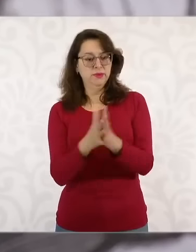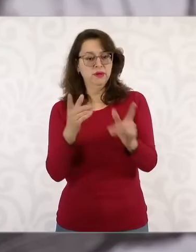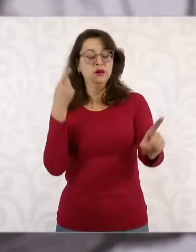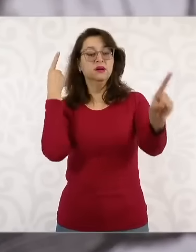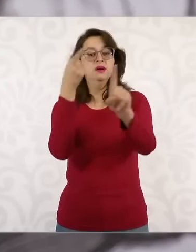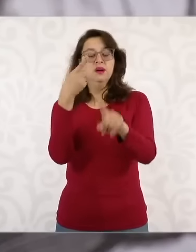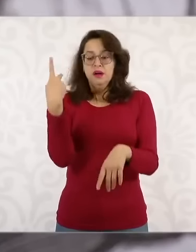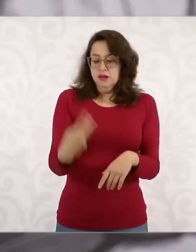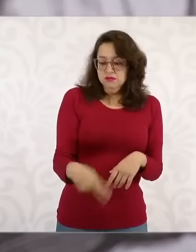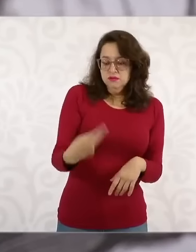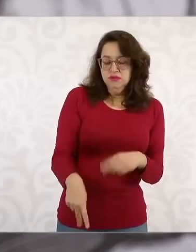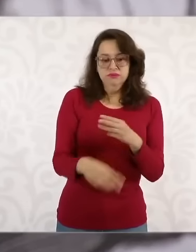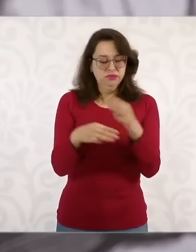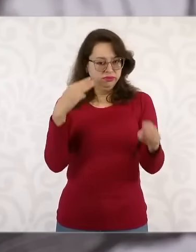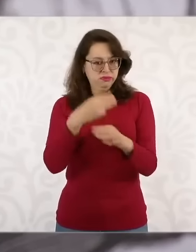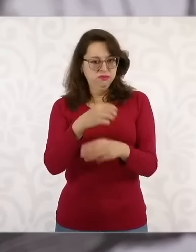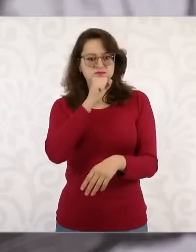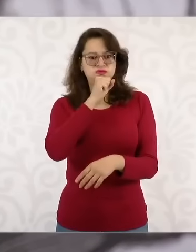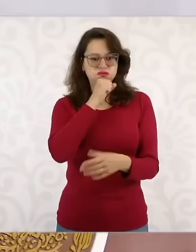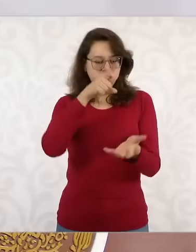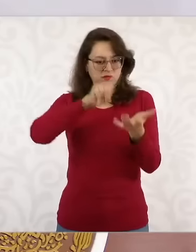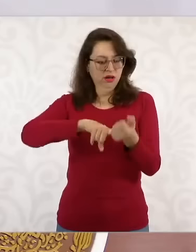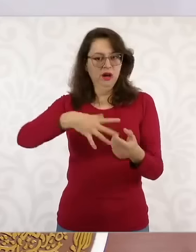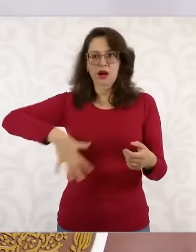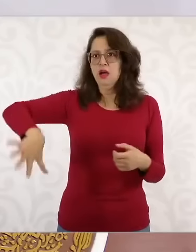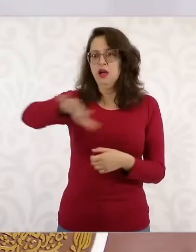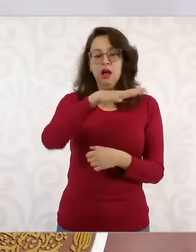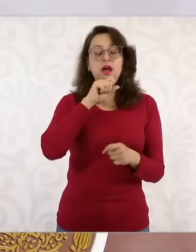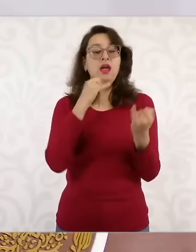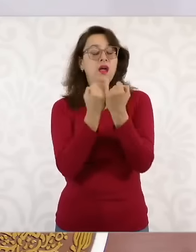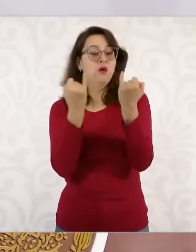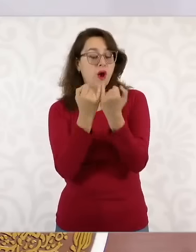nacional con reglas claras en el marco de la ley y garantizando la estabilidad del sistema